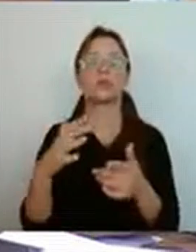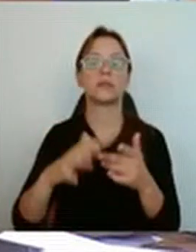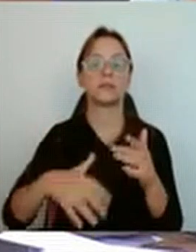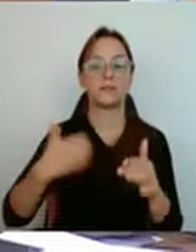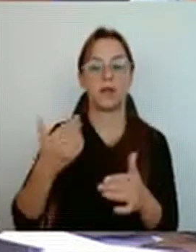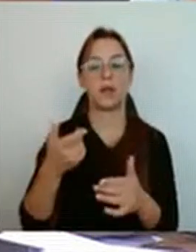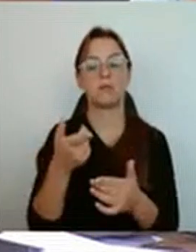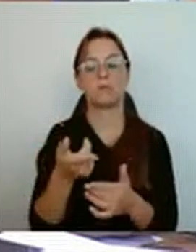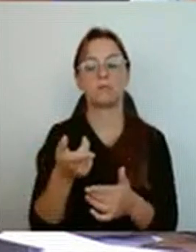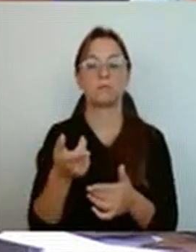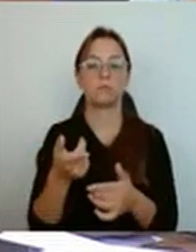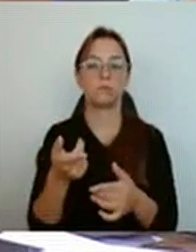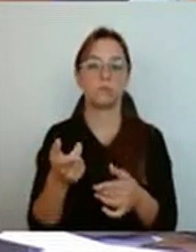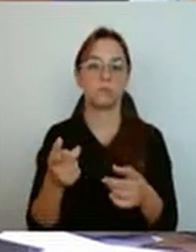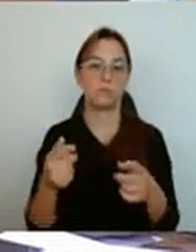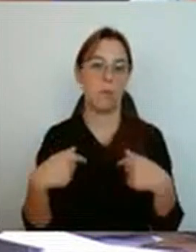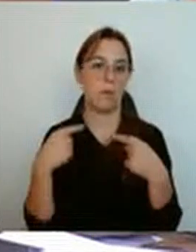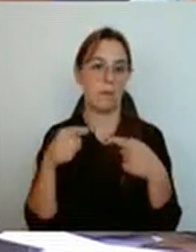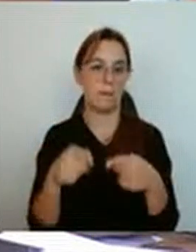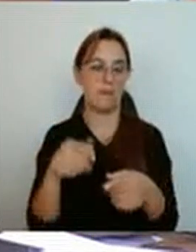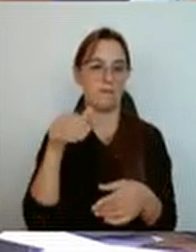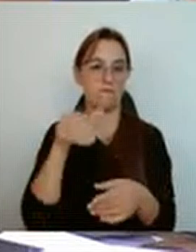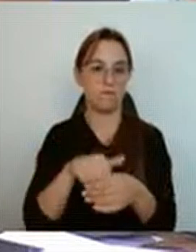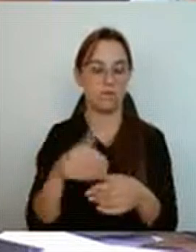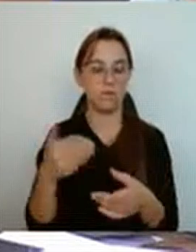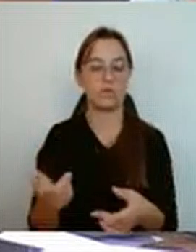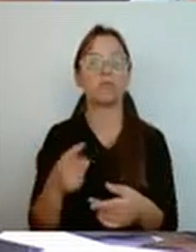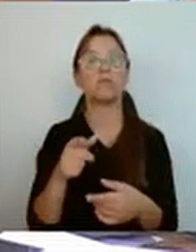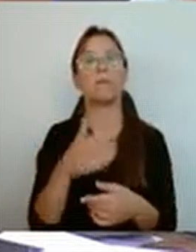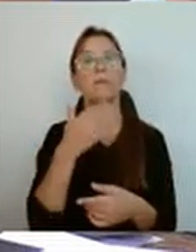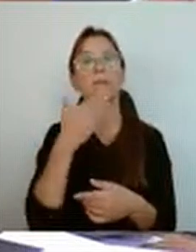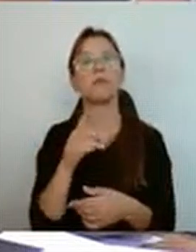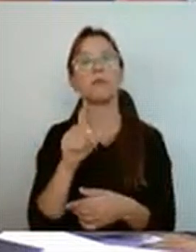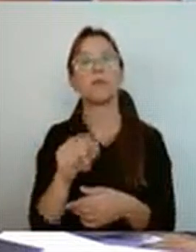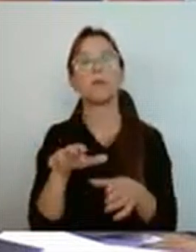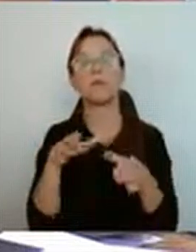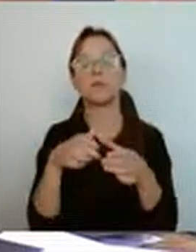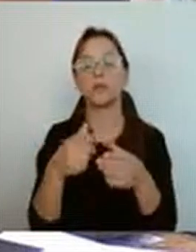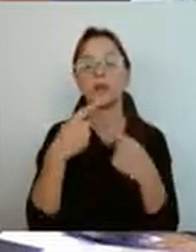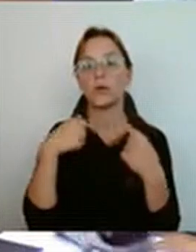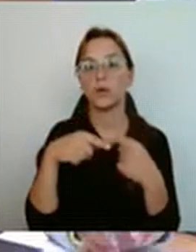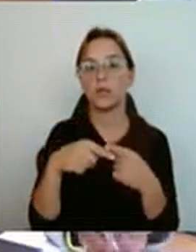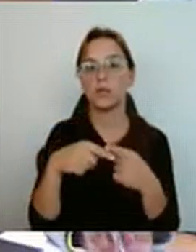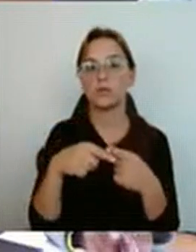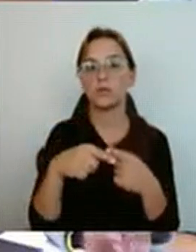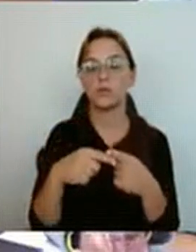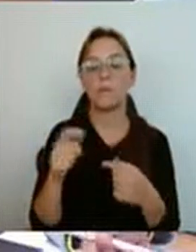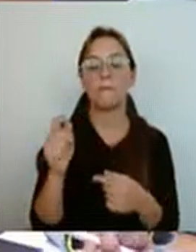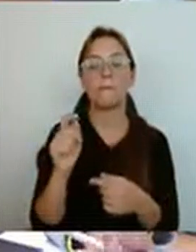proposta. Solicitámos ainda que a Comissão reunisse trimestralmente com a